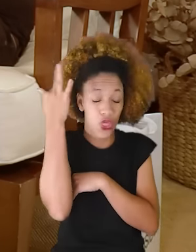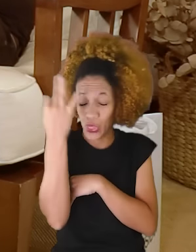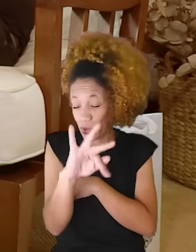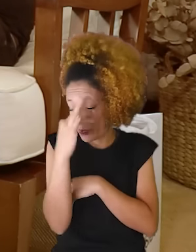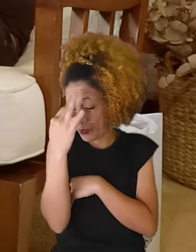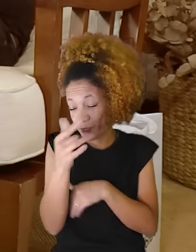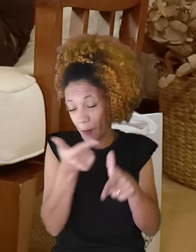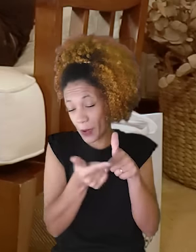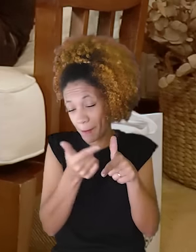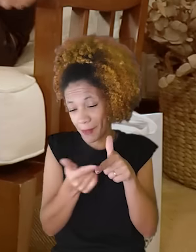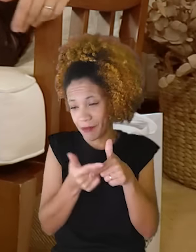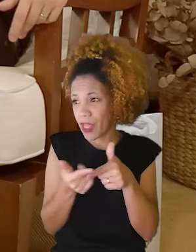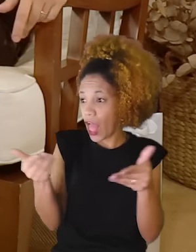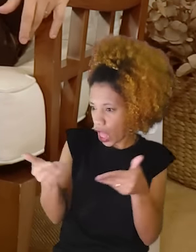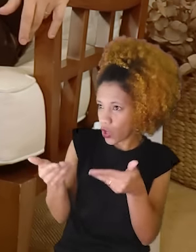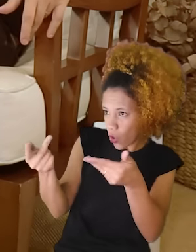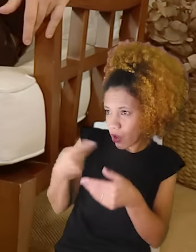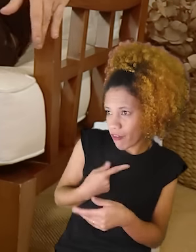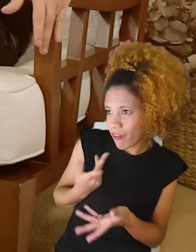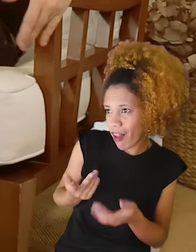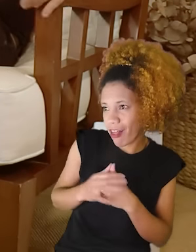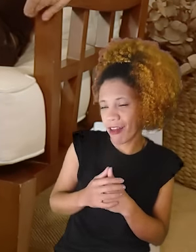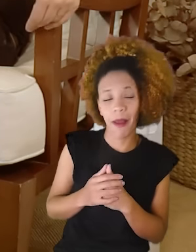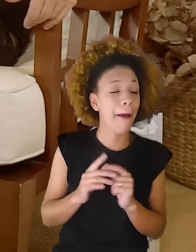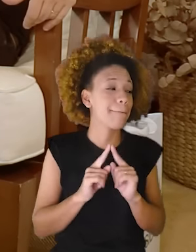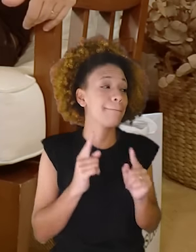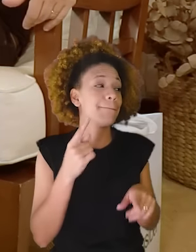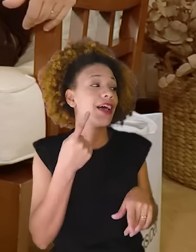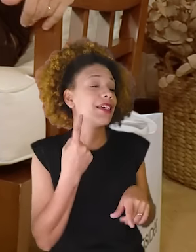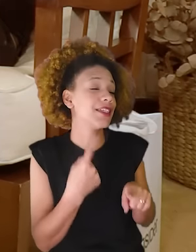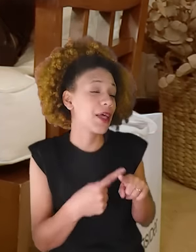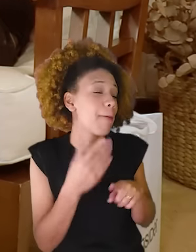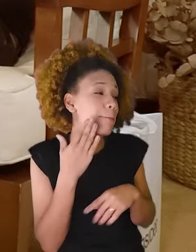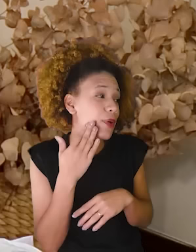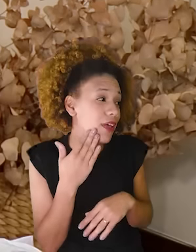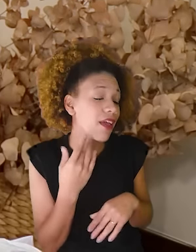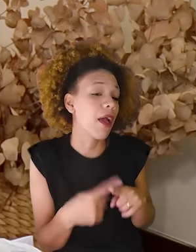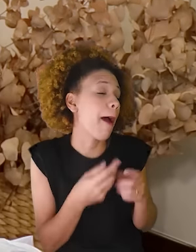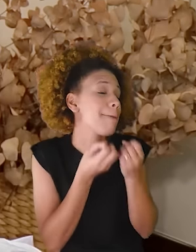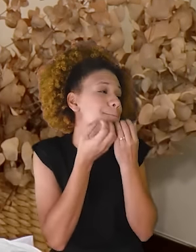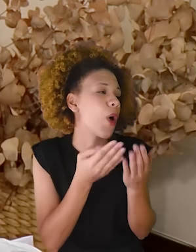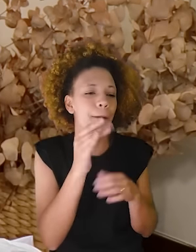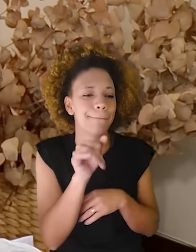Car agora que tu me fala isso eu nem abrir meu bar cara AB sabe que você abr o bar porque tá tudo bom